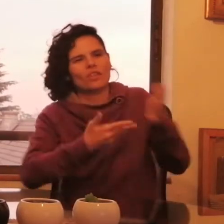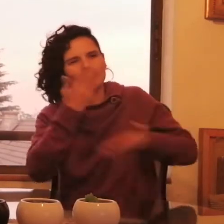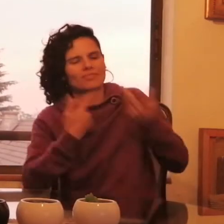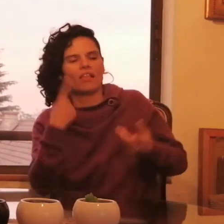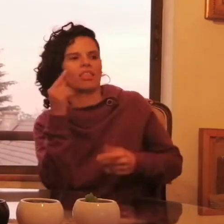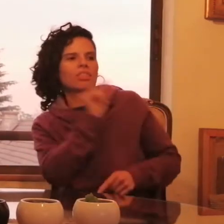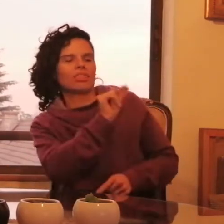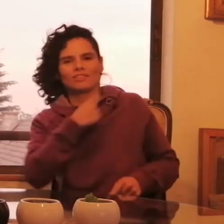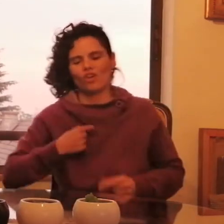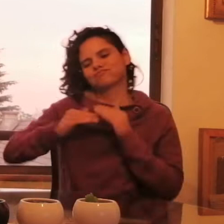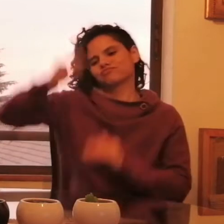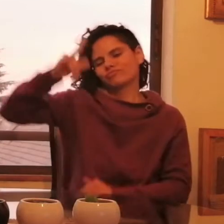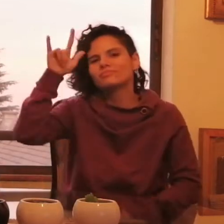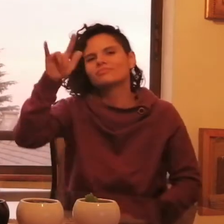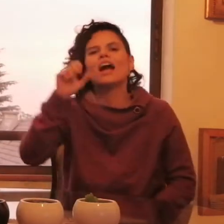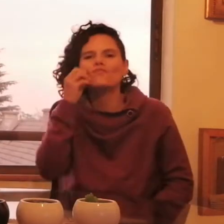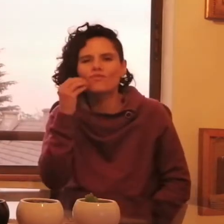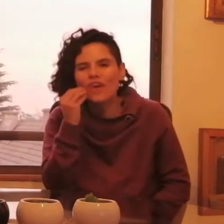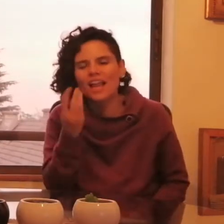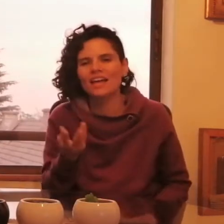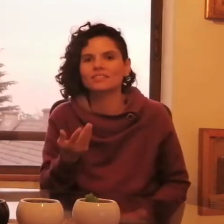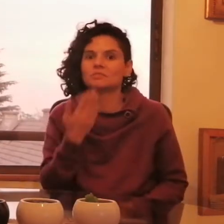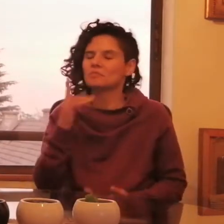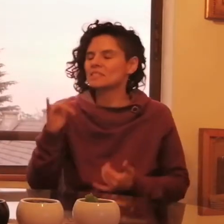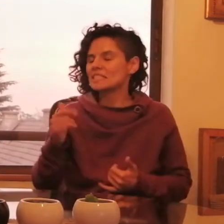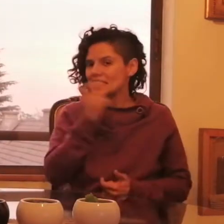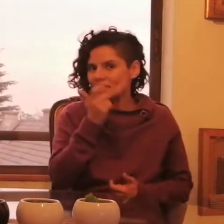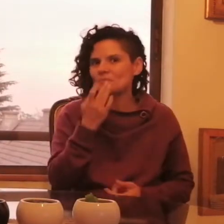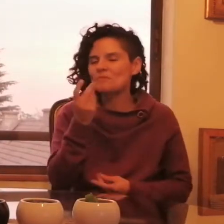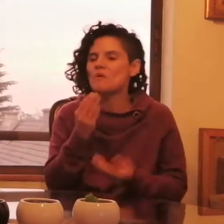entonces era muy chistoso por que al principio cuando entré recién y también es una